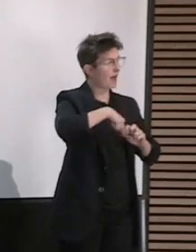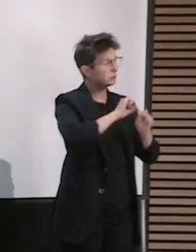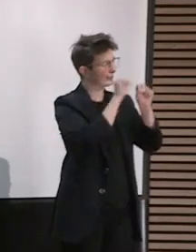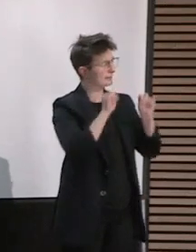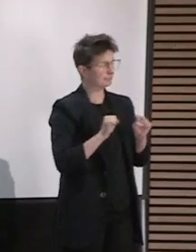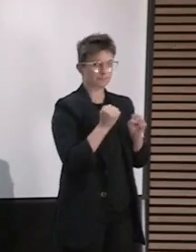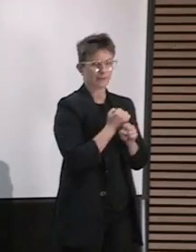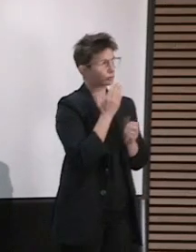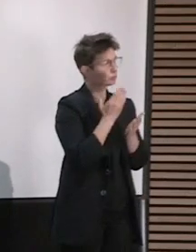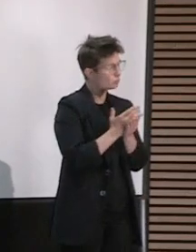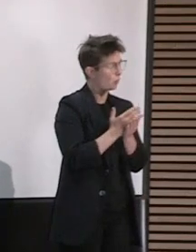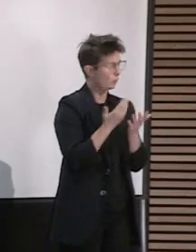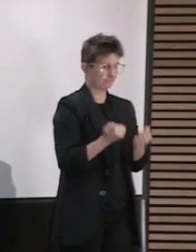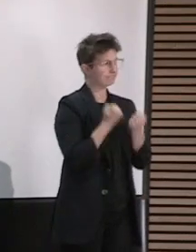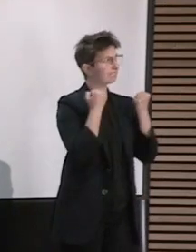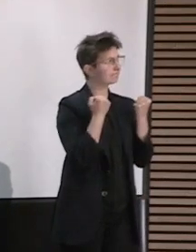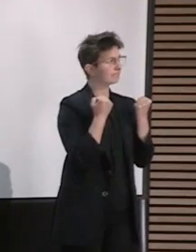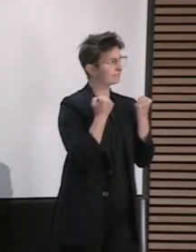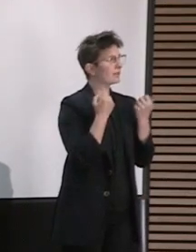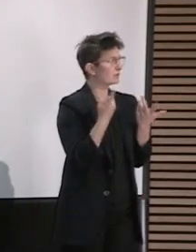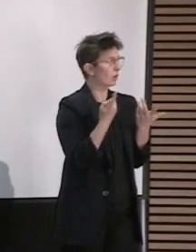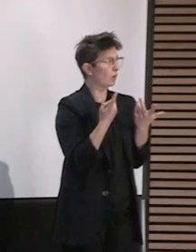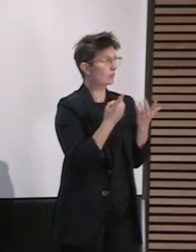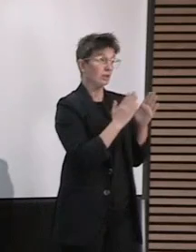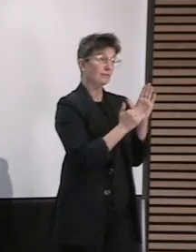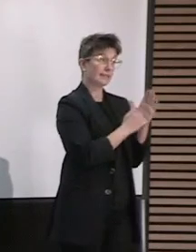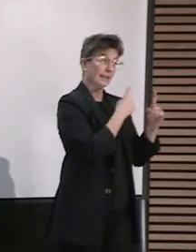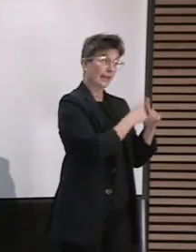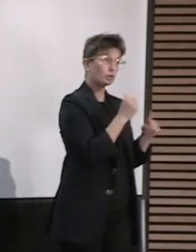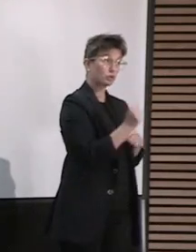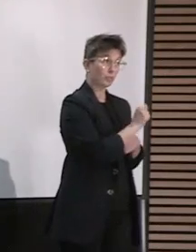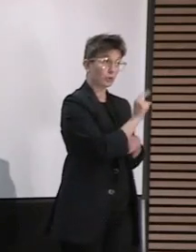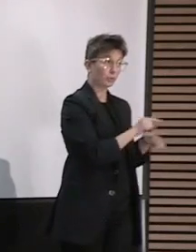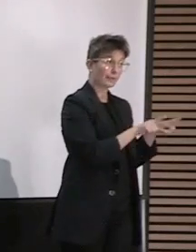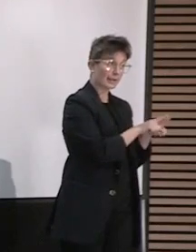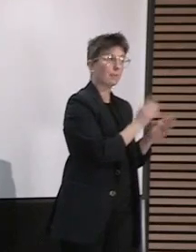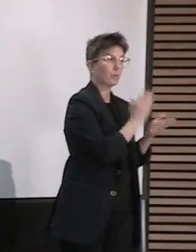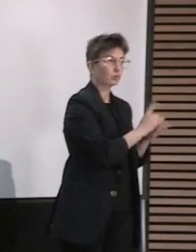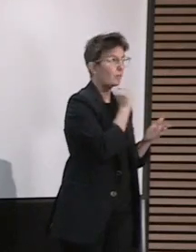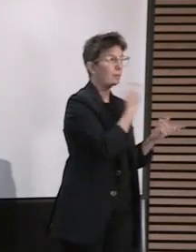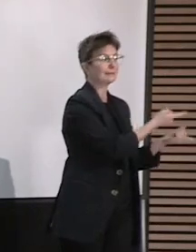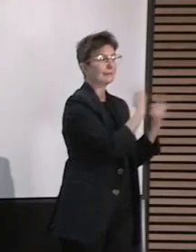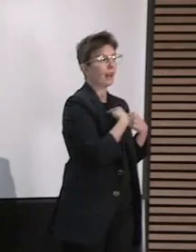nui nga mahi kua mahi i waenga i te haumarutanga a te Kawanatanga pokap. Me nga